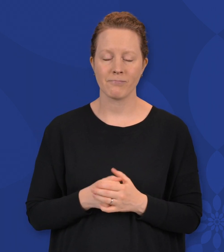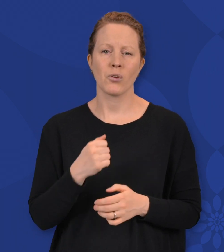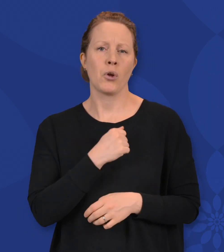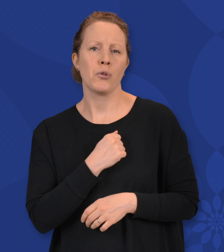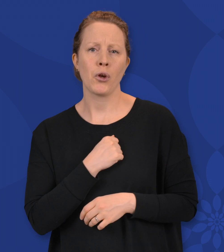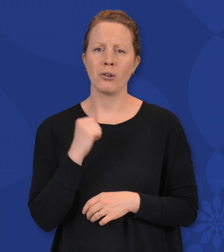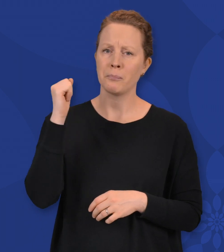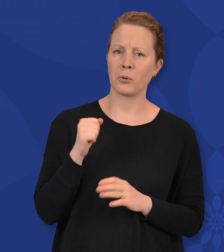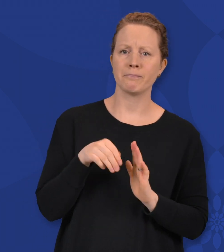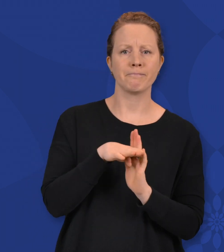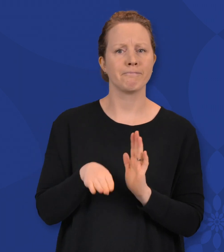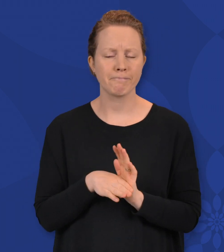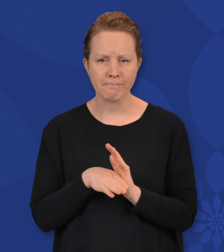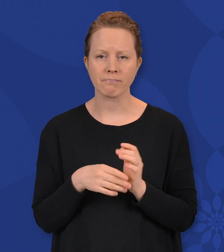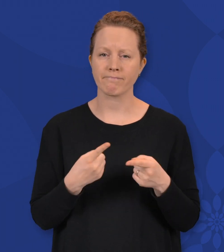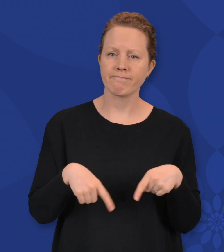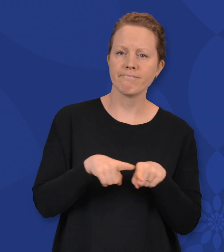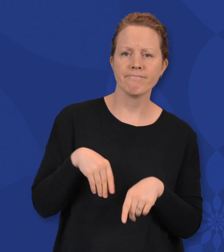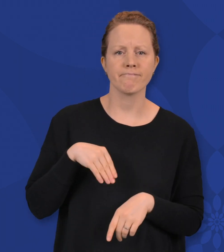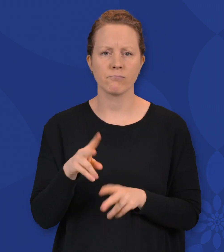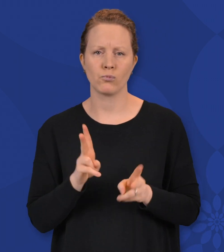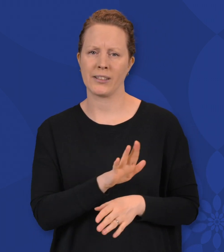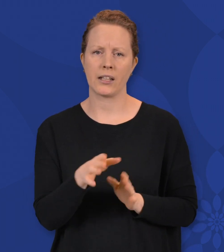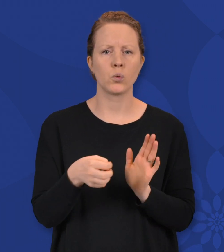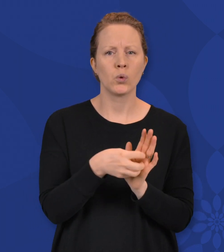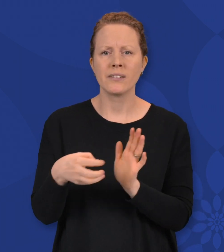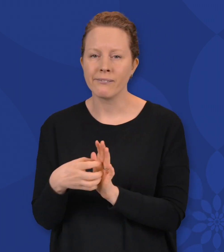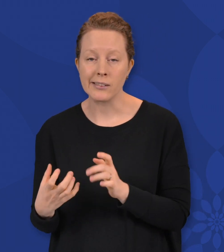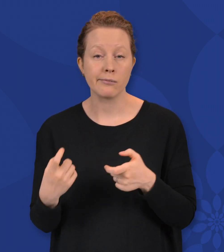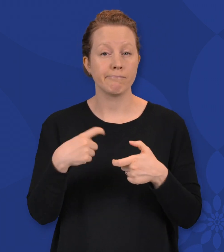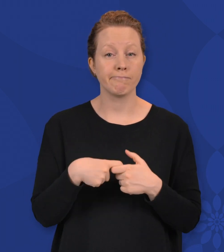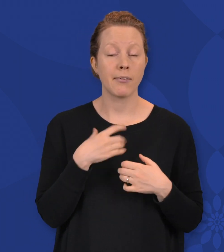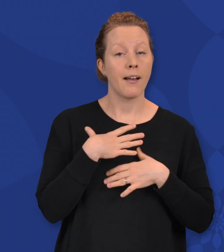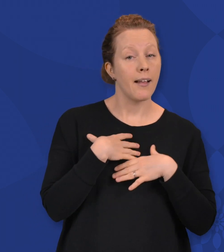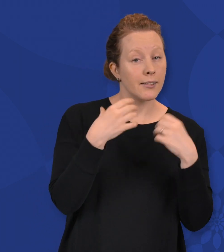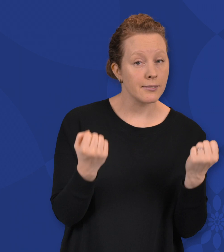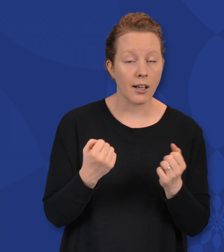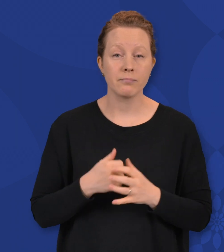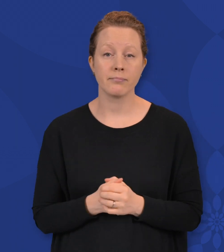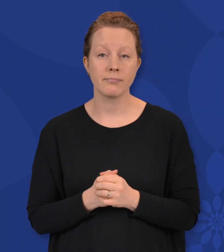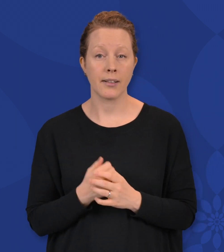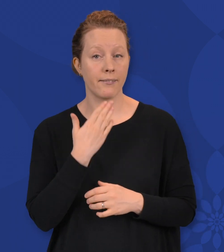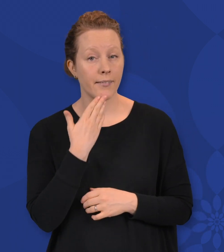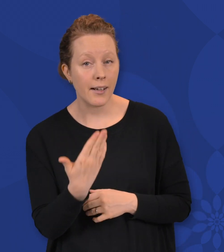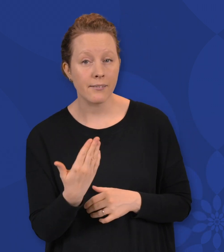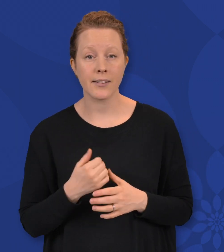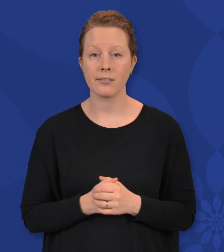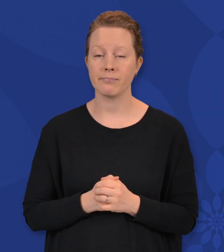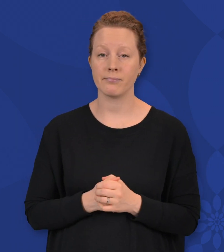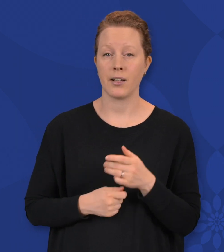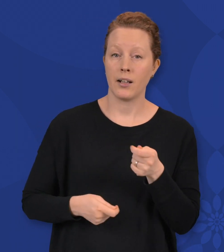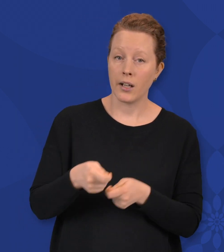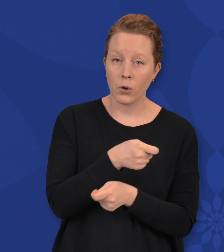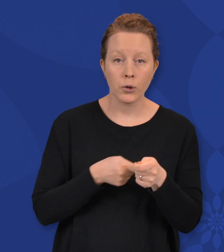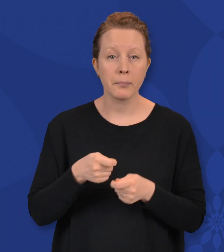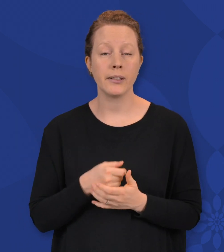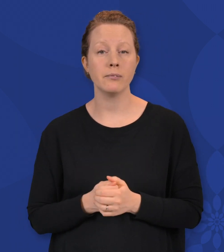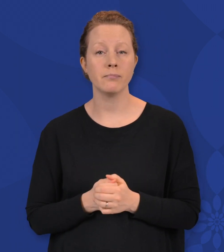Nödbromsmekanismens åtgärder och deras konsekvenser för hälsan, välfärden, ekonomin och -